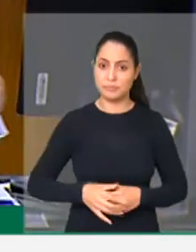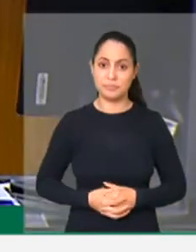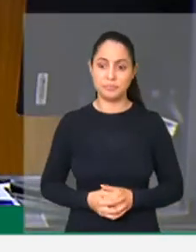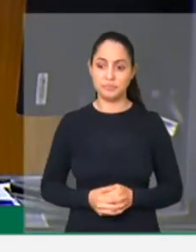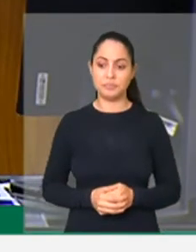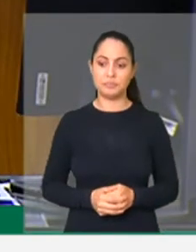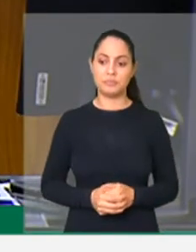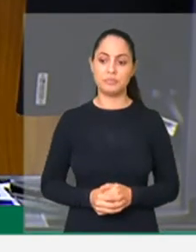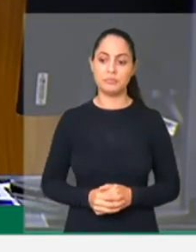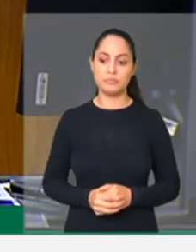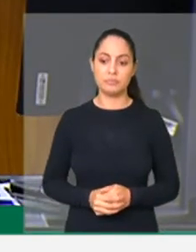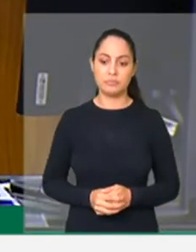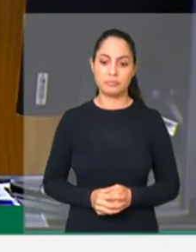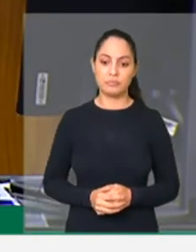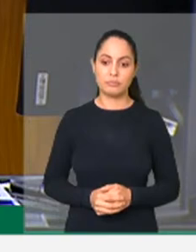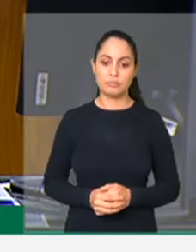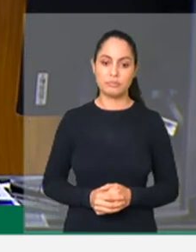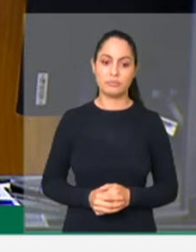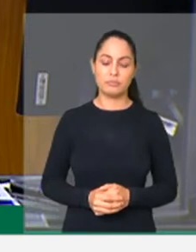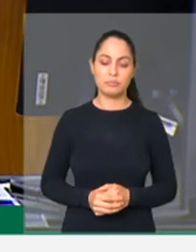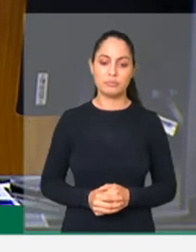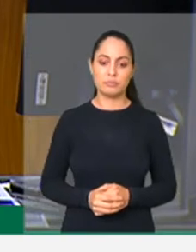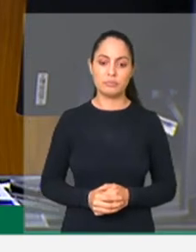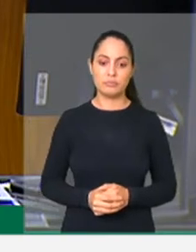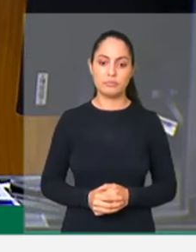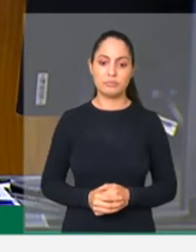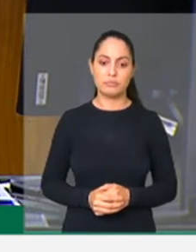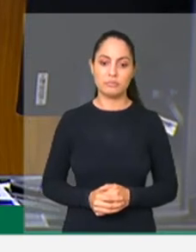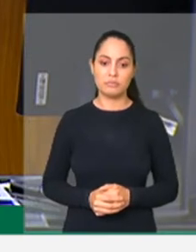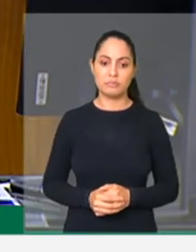[DEPUTADA]: A REDE VAI ORIENTAR NÃO, SENHOR PRESIDENTE. O TEXTO ORIGINAL ERA O TEXTO POSITIVO E AGORA